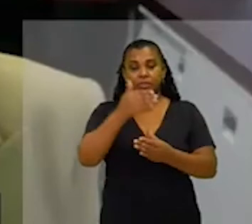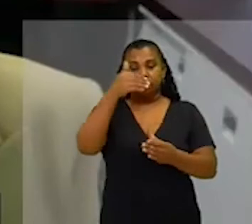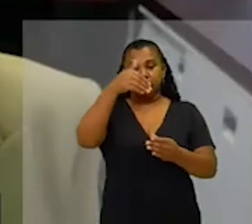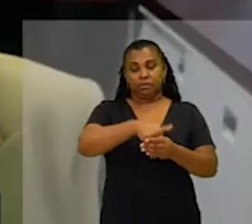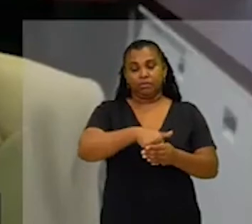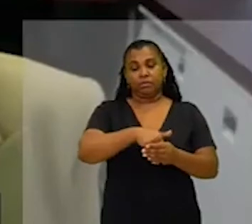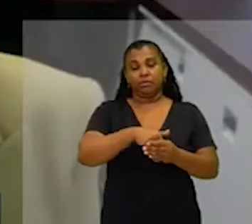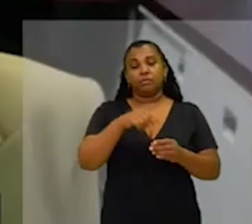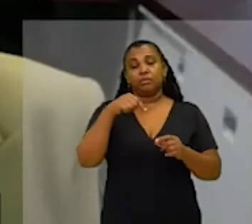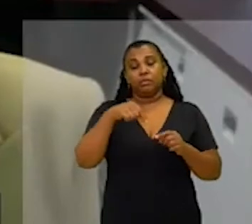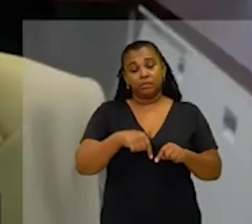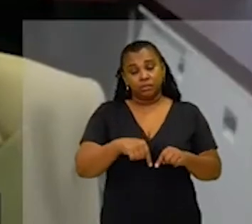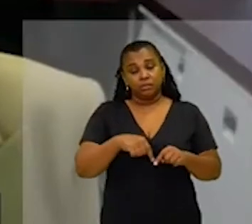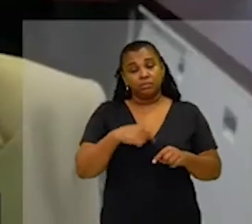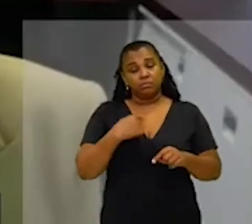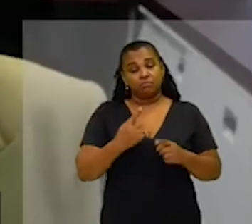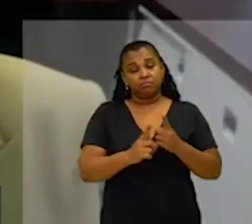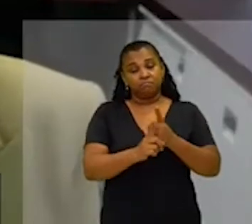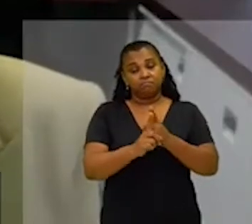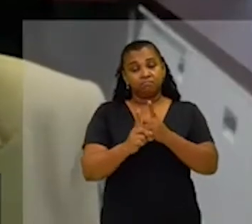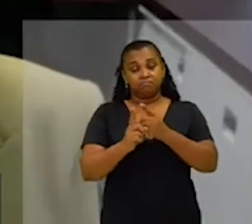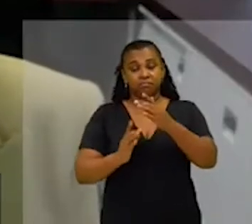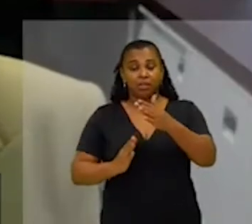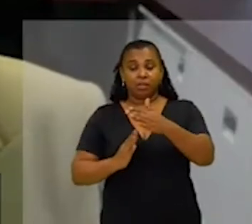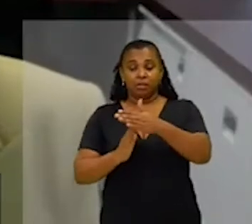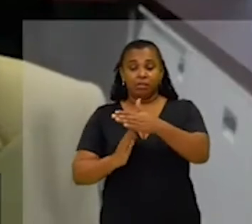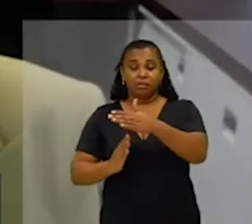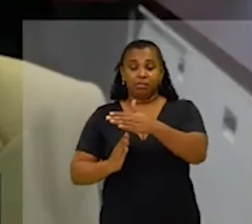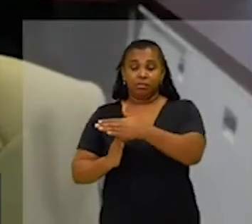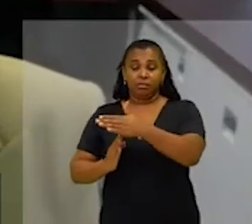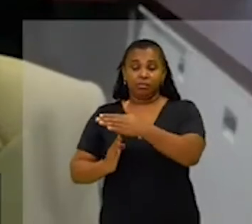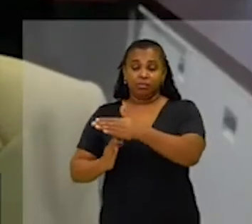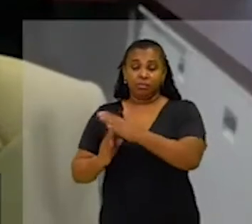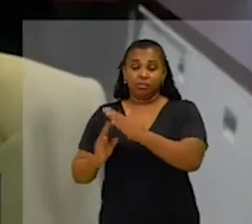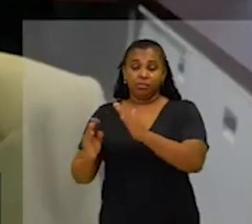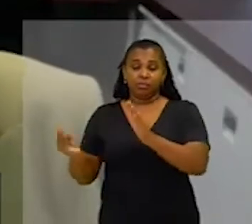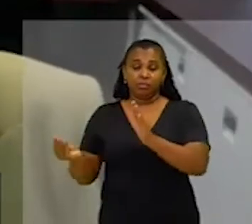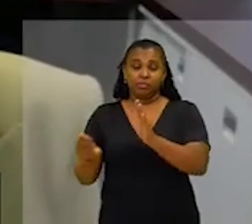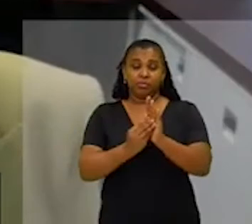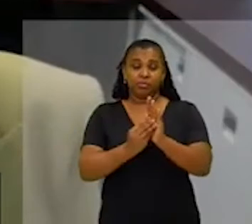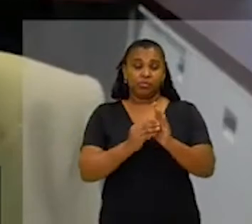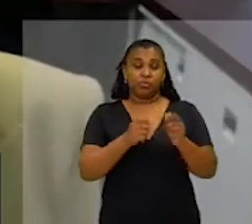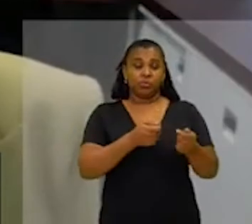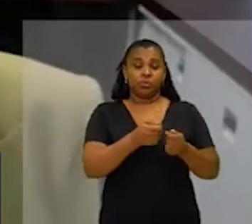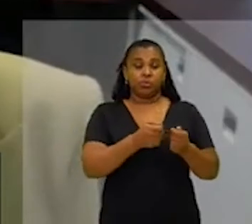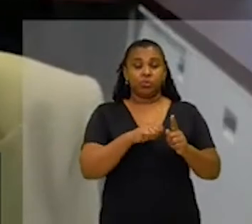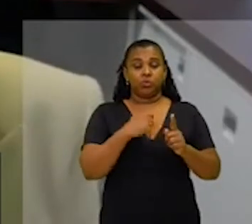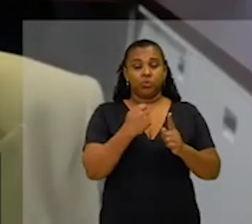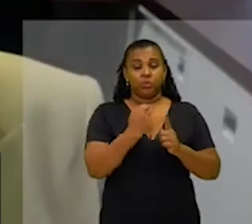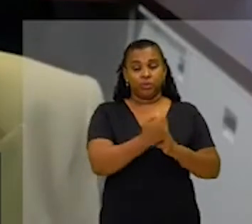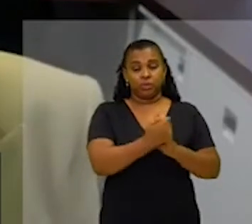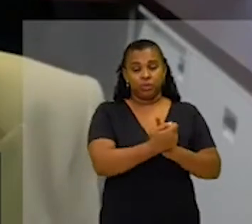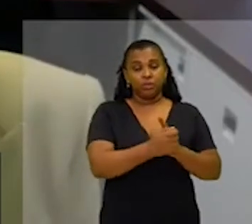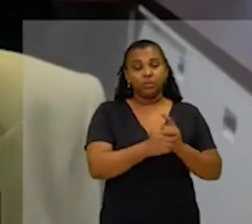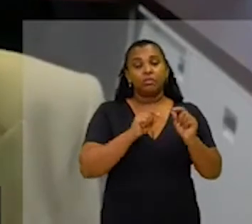tenha encontrado o maior estátua que é colocado pelo controle social e quando a pessoa se depara